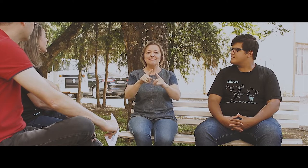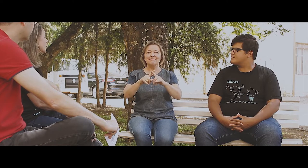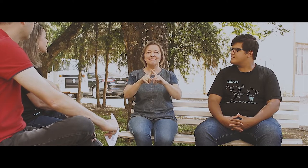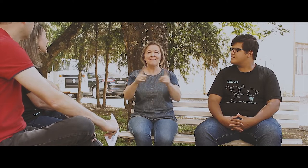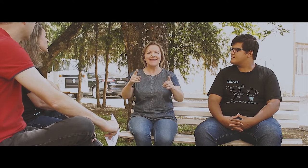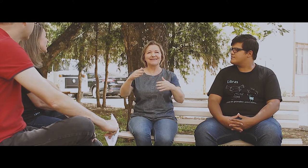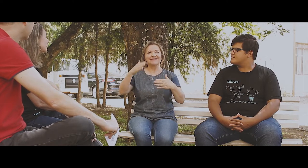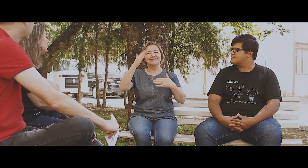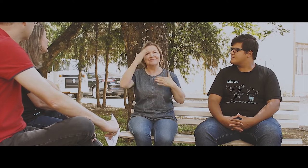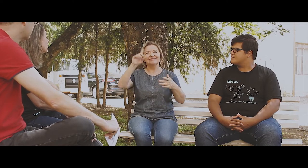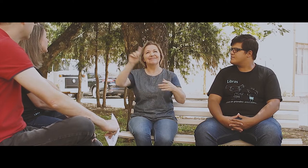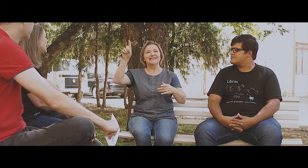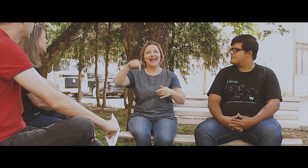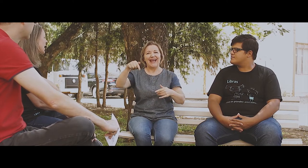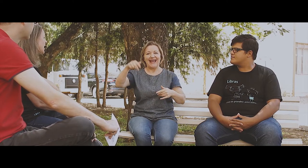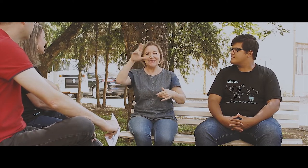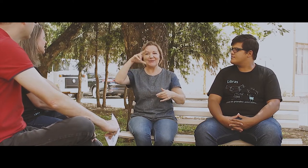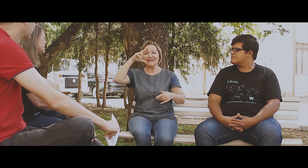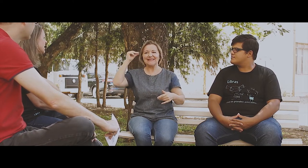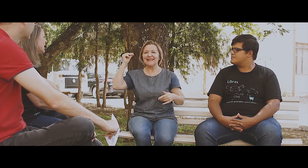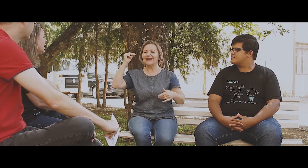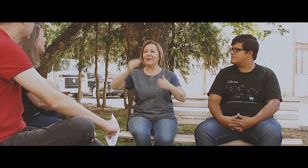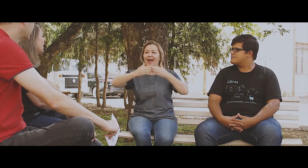Então nós temos ainda muitas barreiras,